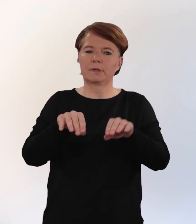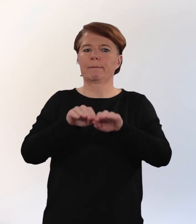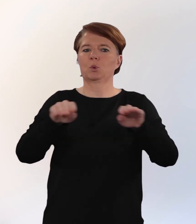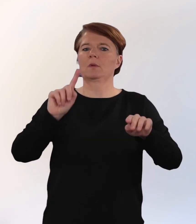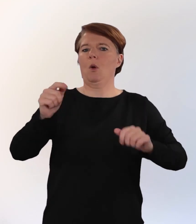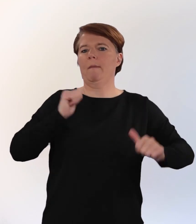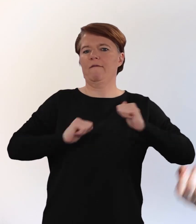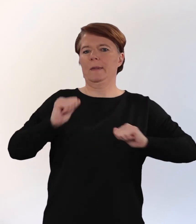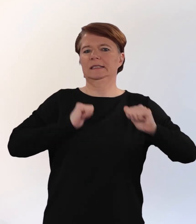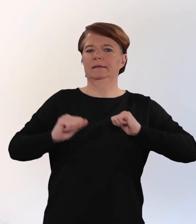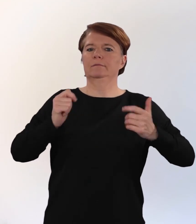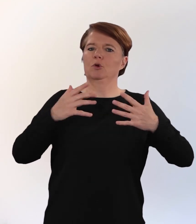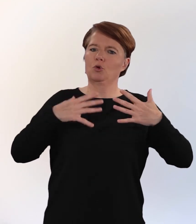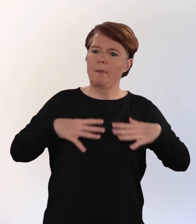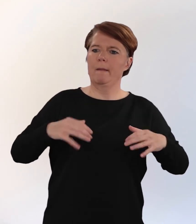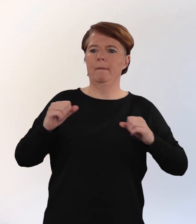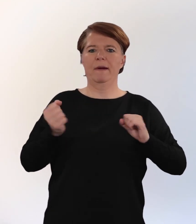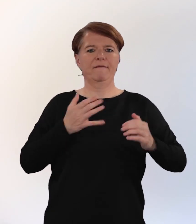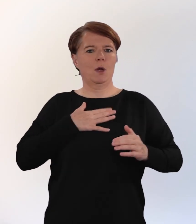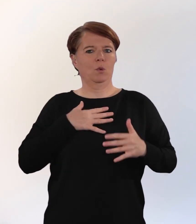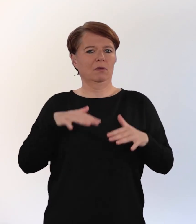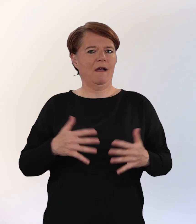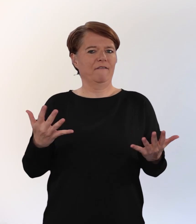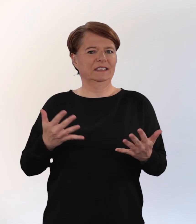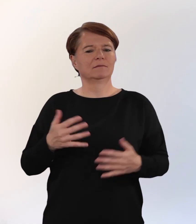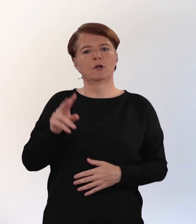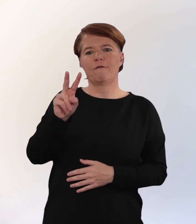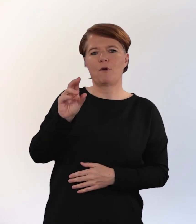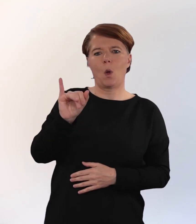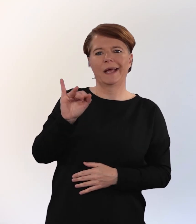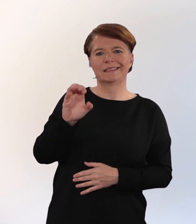wie ich eine körperliche Bewegung mache und kann dann im Voiceover